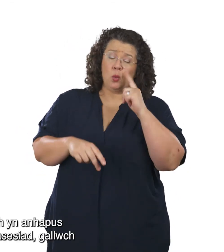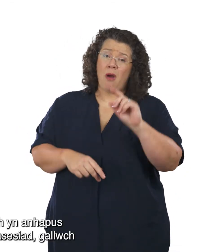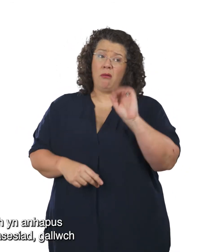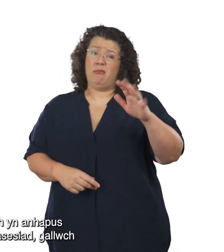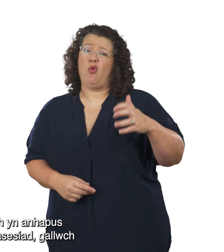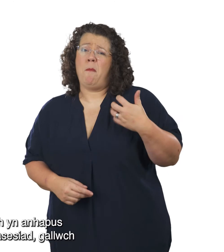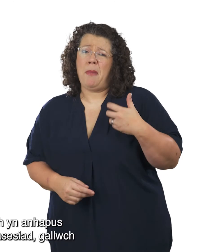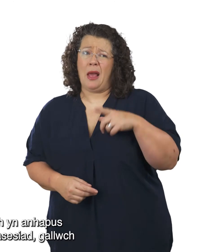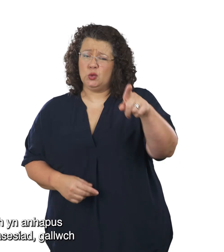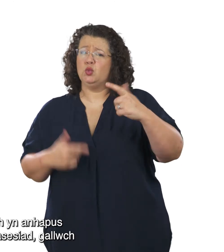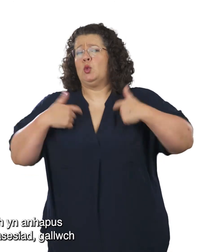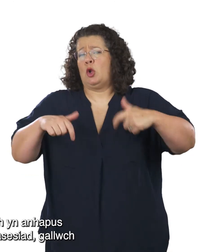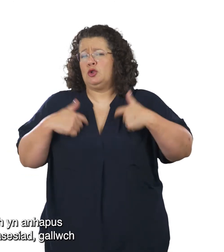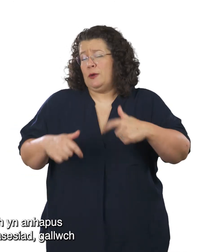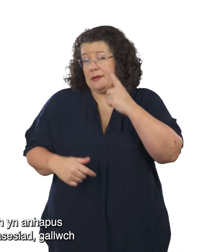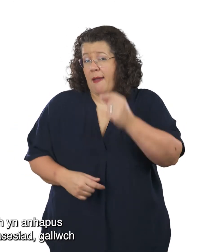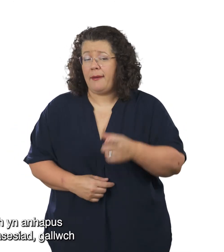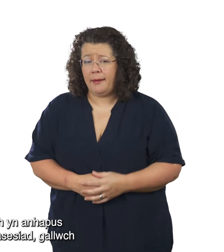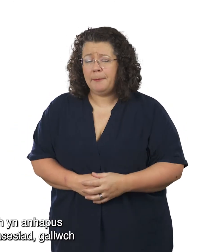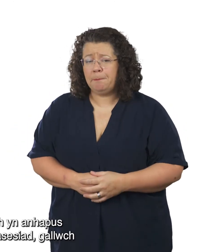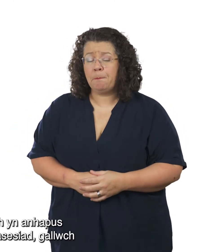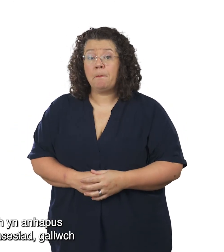Os ydych yn anhapus ynglŷn ag asesiad, gallwch